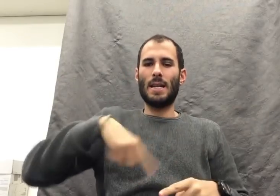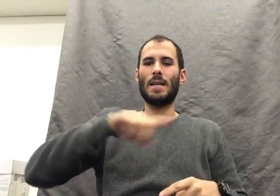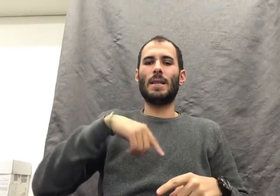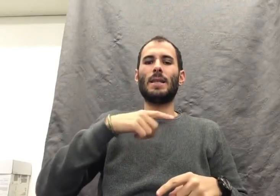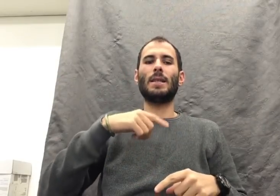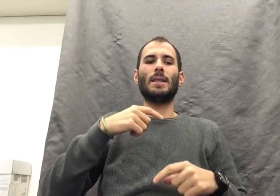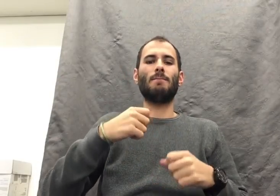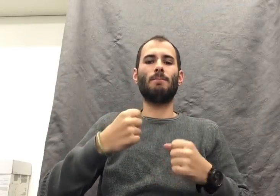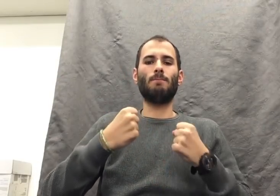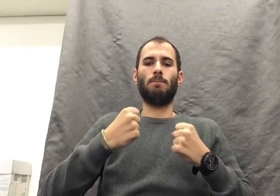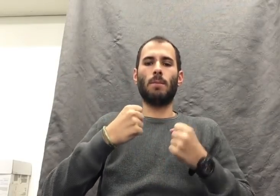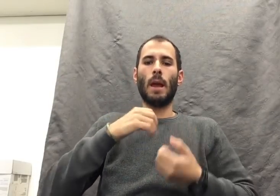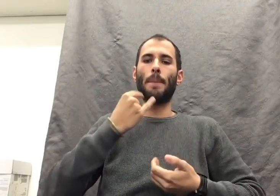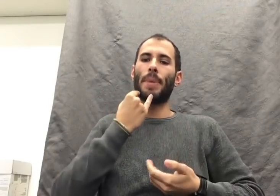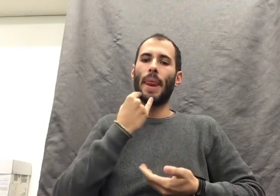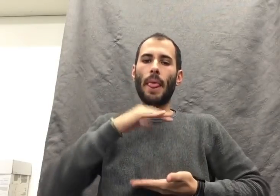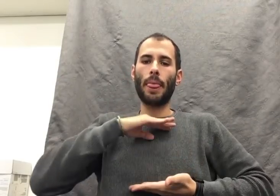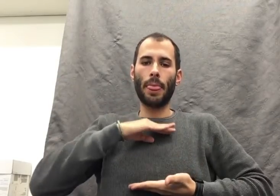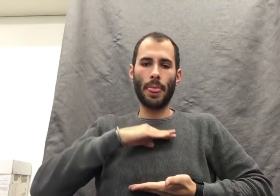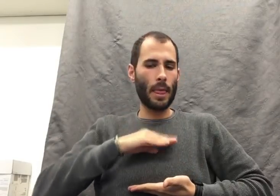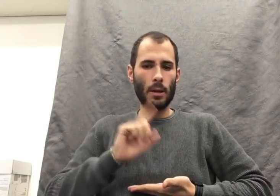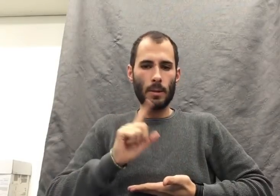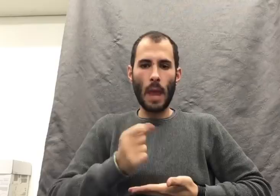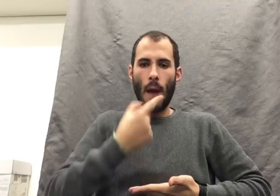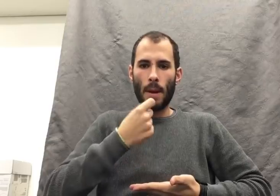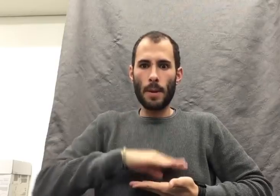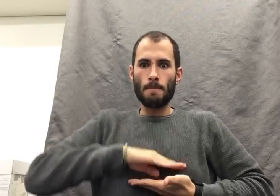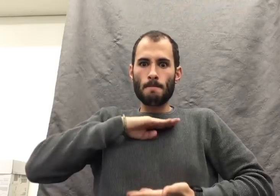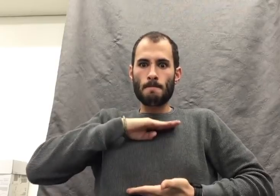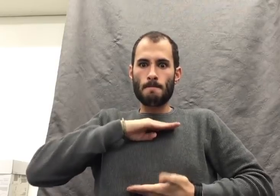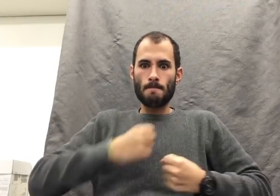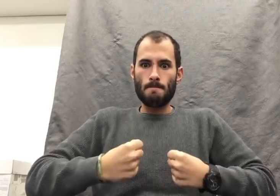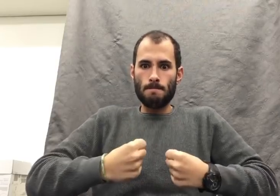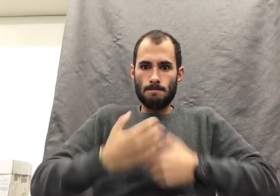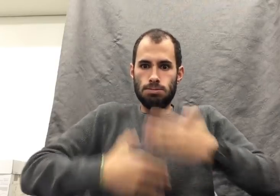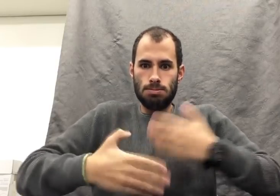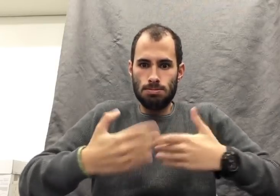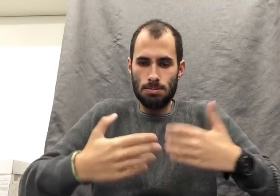y no perdamos la energía, ni la constancia que nos caracteriza.